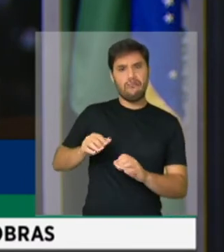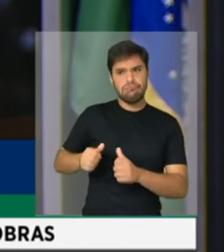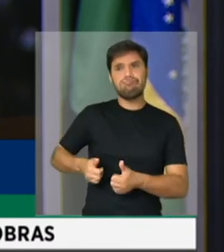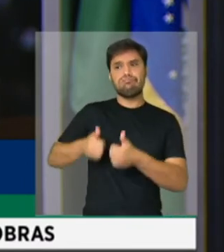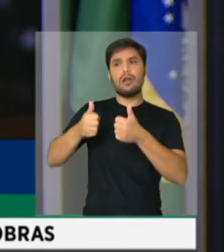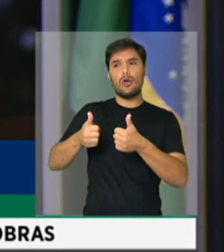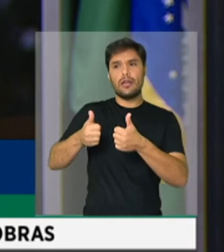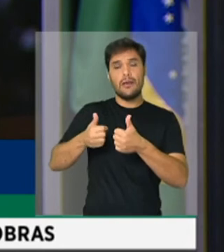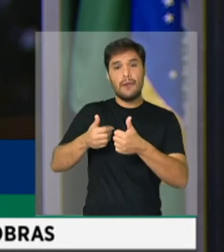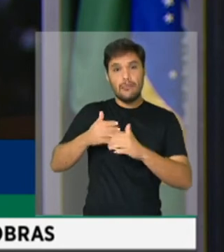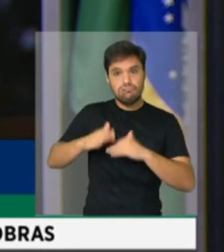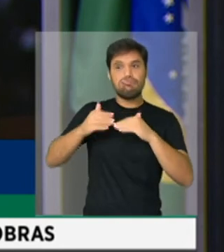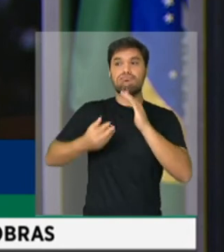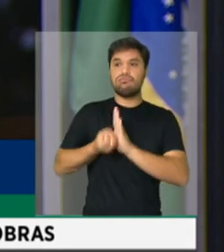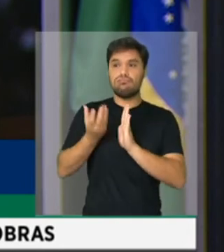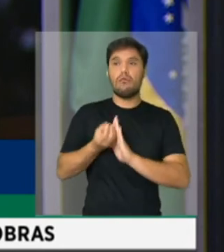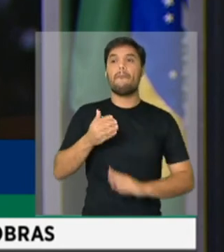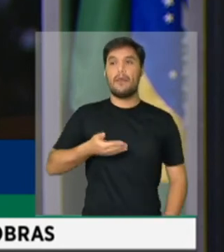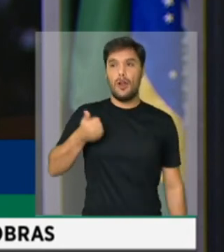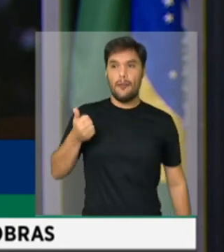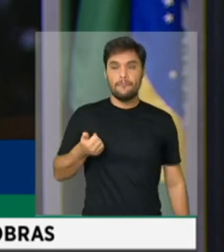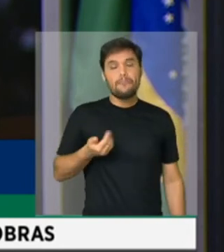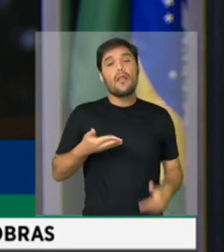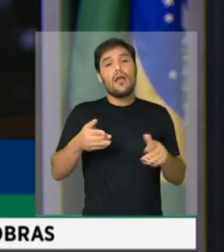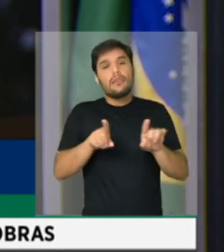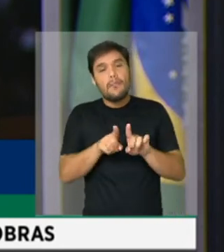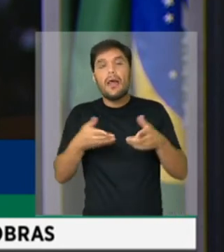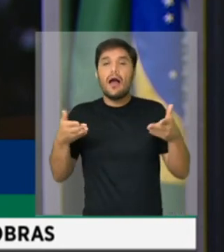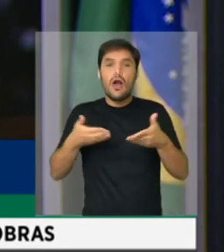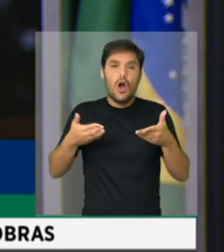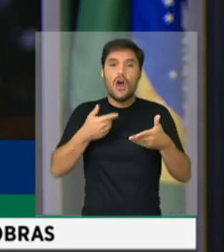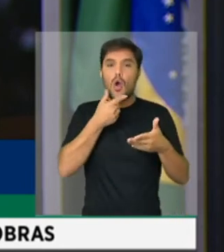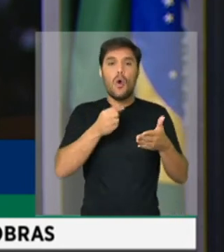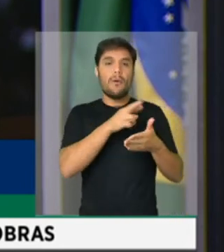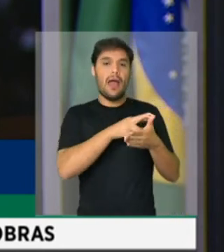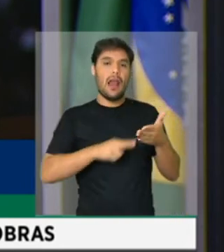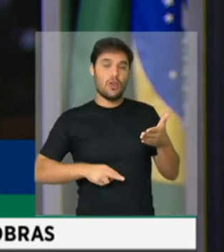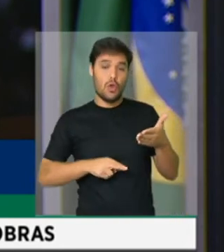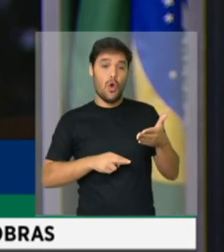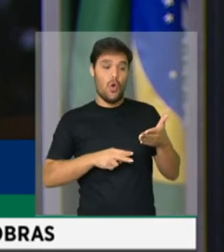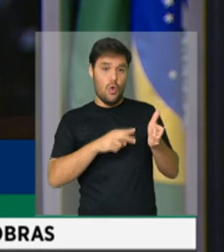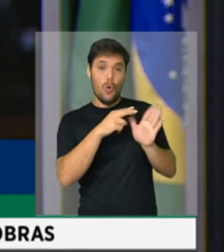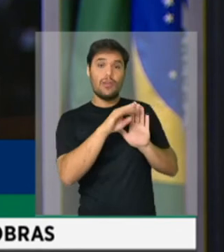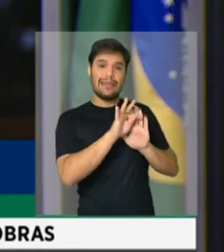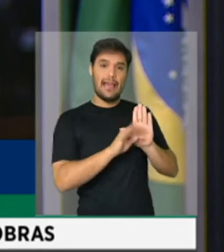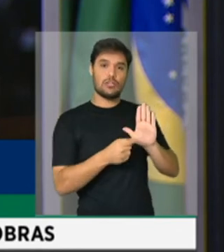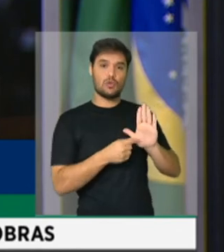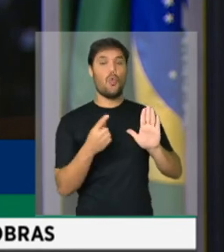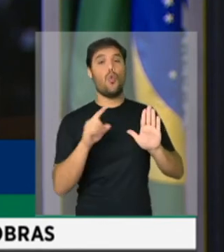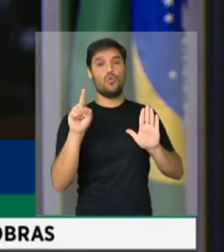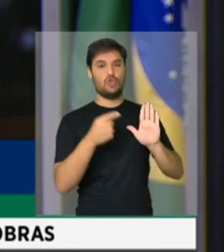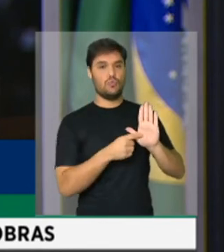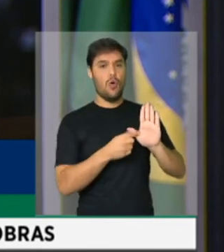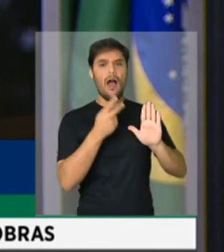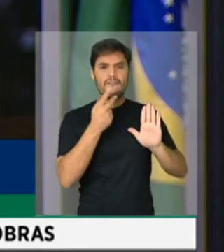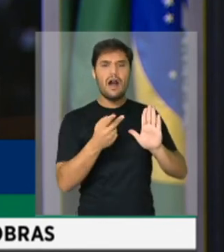QUESTÃO. E DE FATO, SERIA UMA EXCELENTE... NÃO SÓ PARA INVESTIDORES... PARA O MERCADO, MAS TAMBÉM PARA O PRÓPRIO SETOR ELÉTRICO QUE PRECISA DE GRANDES REFORMAS